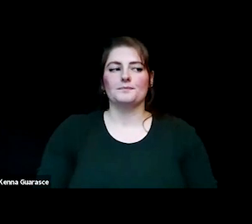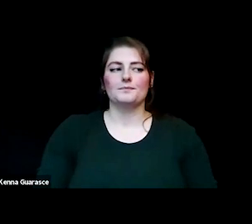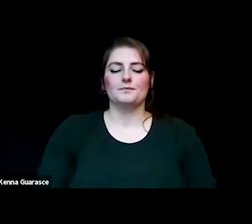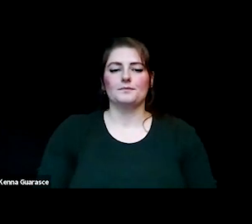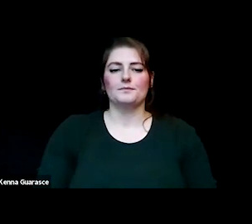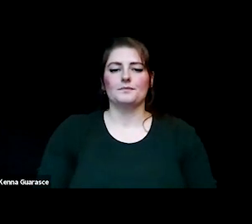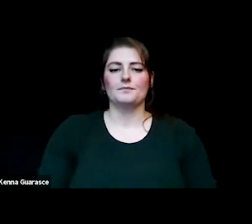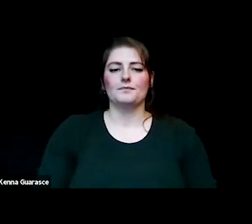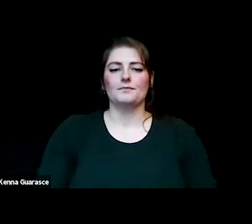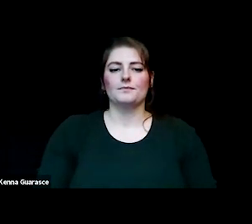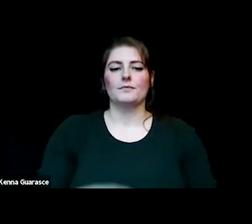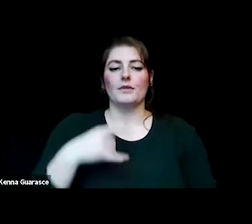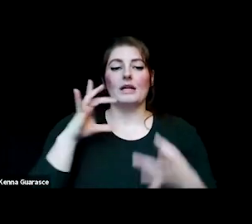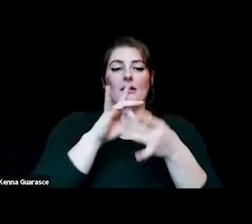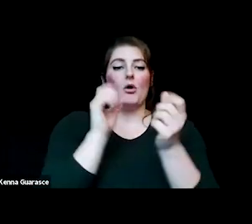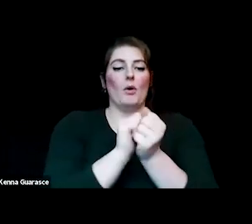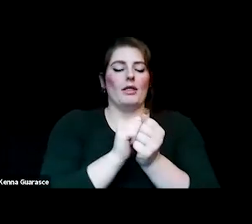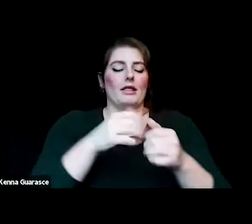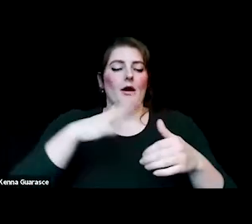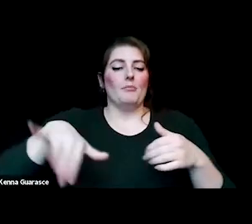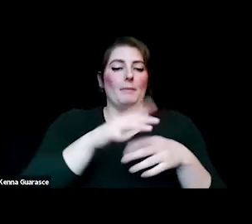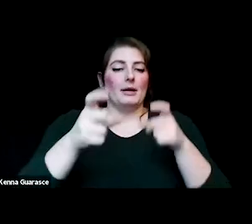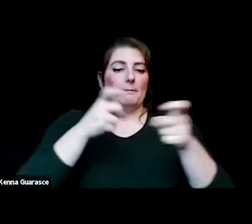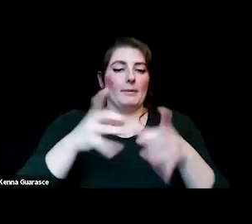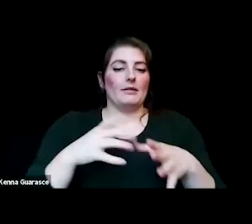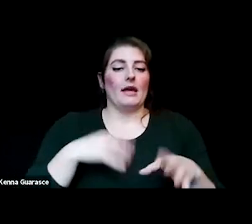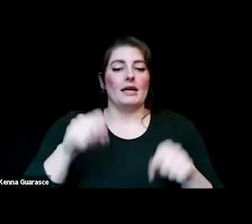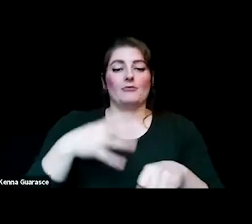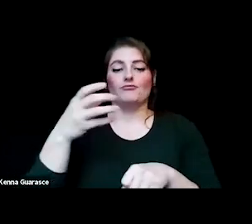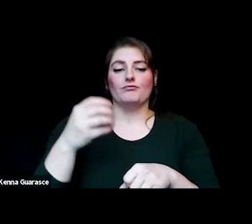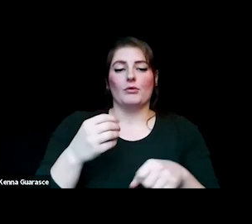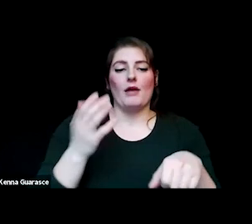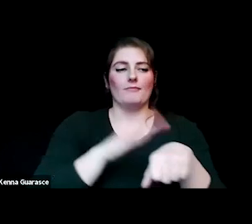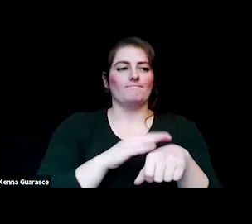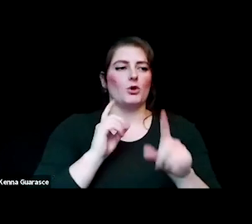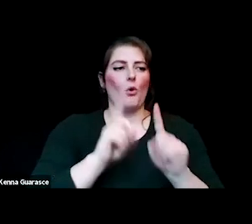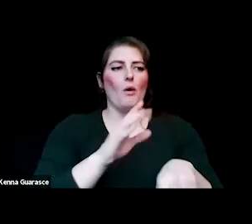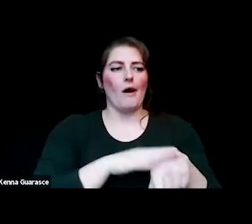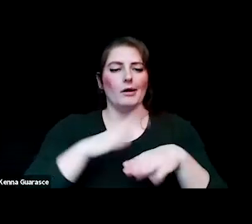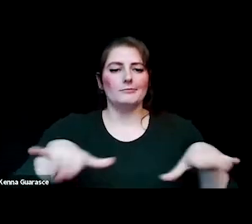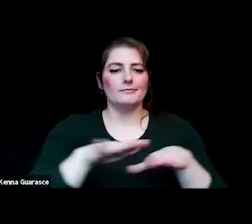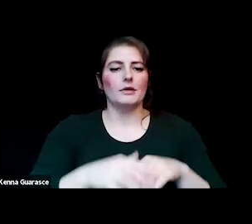Nos conectaron con la administración de la propiedad y antes de que pudiéramos llegar al sitio, teníamos que abordar el estigma con la administración de la propiedad y el personal.